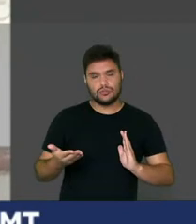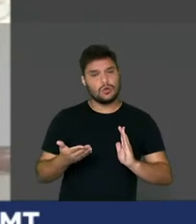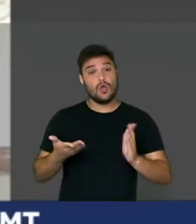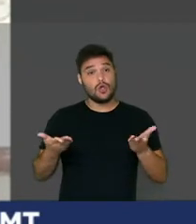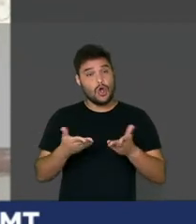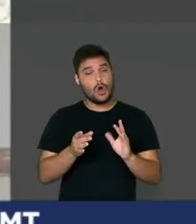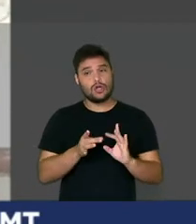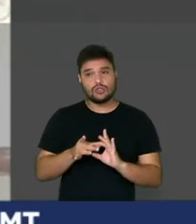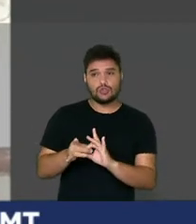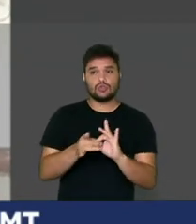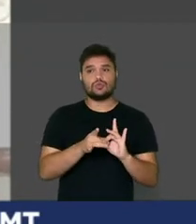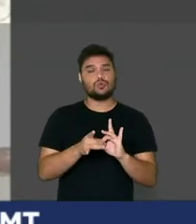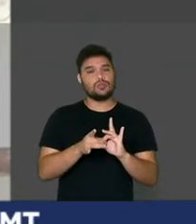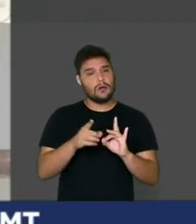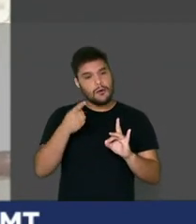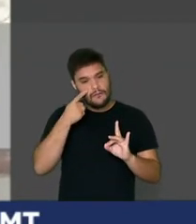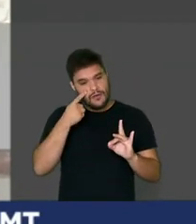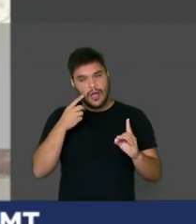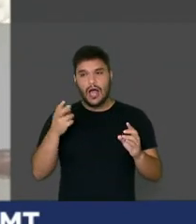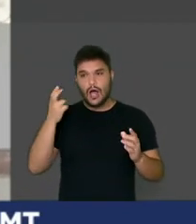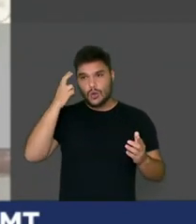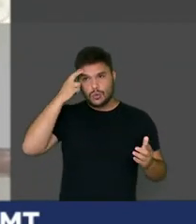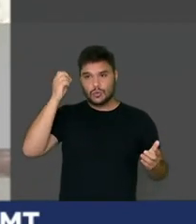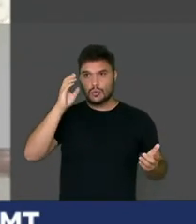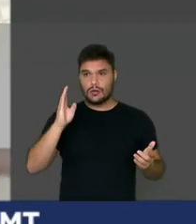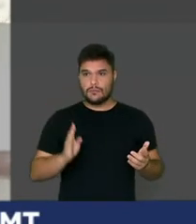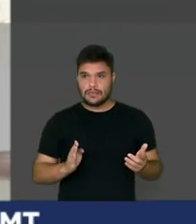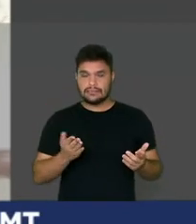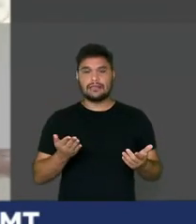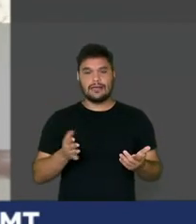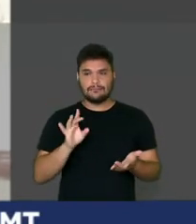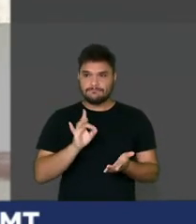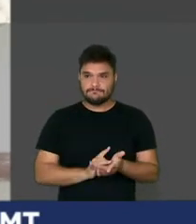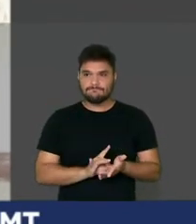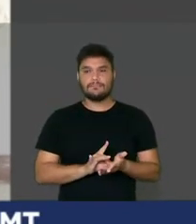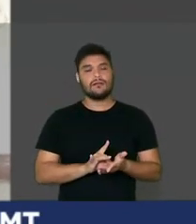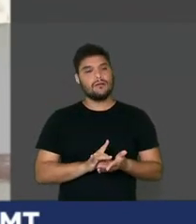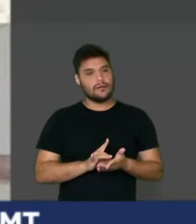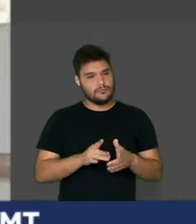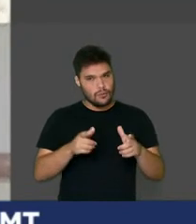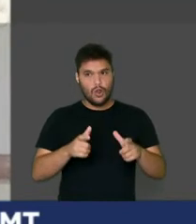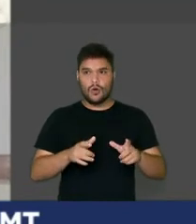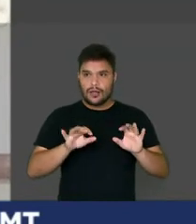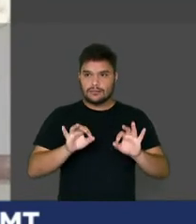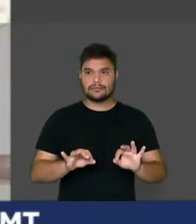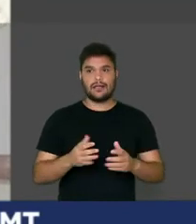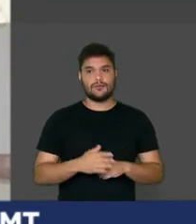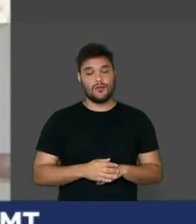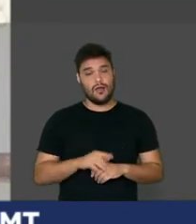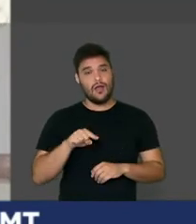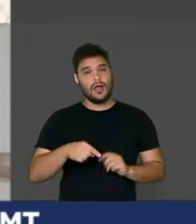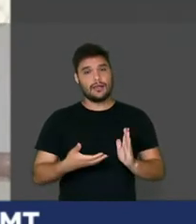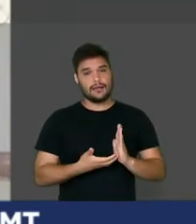TODAS, INDEPENDENTE DA COLORAÇÃO PARTIDÁRIA QUE HOJE SE JUNTA PARA VER A CULTURA BRASILEIRA, EFETIVAMENTE OCUPANDO SEU